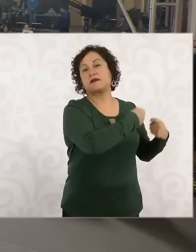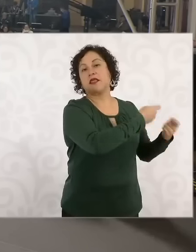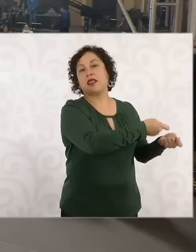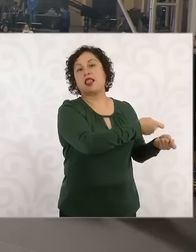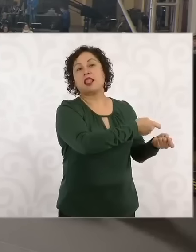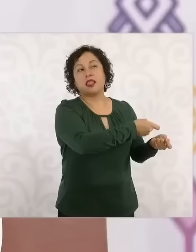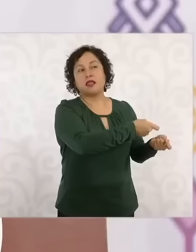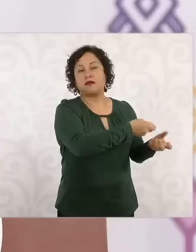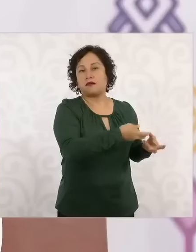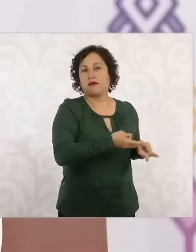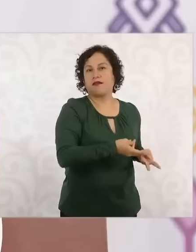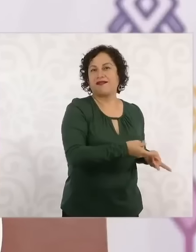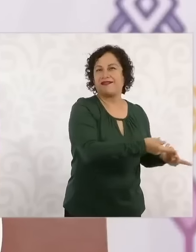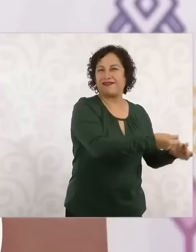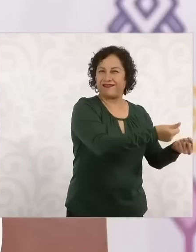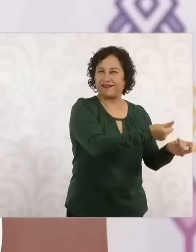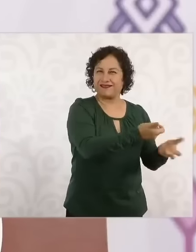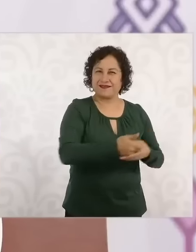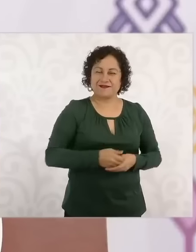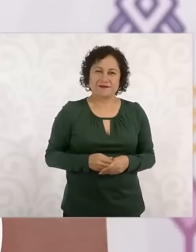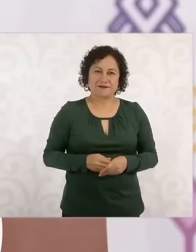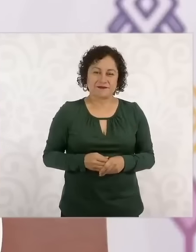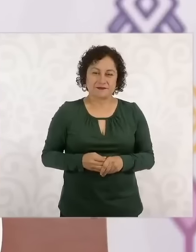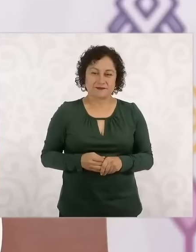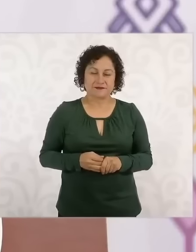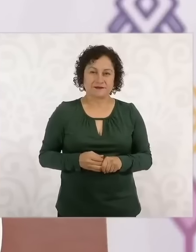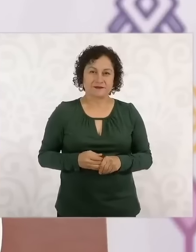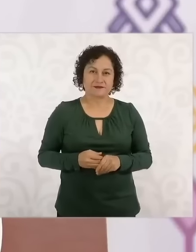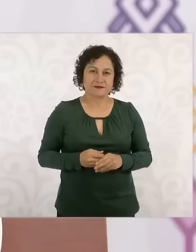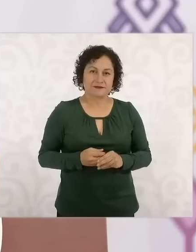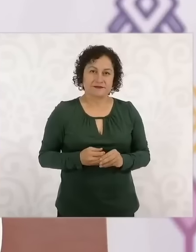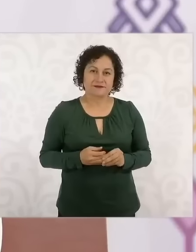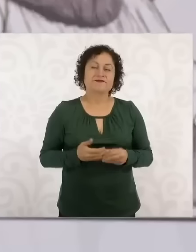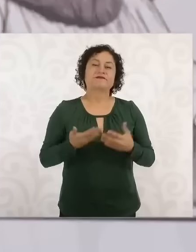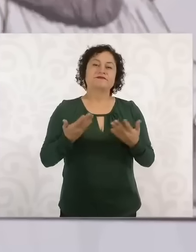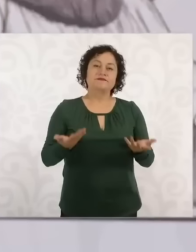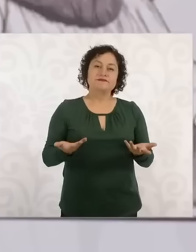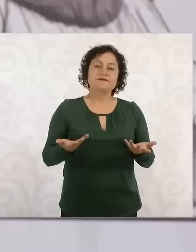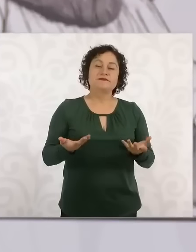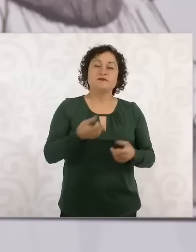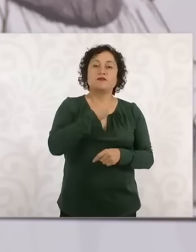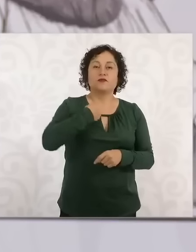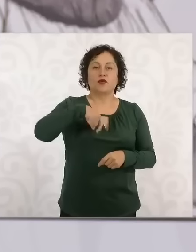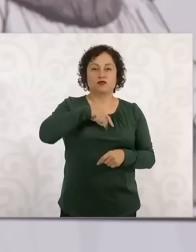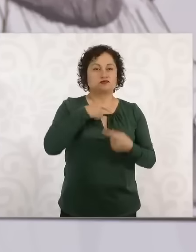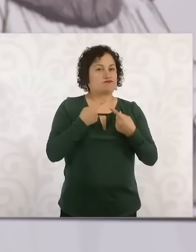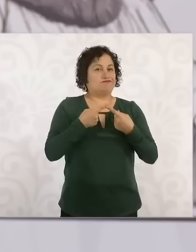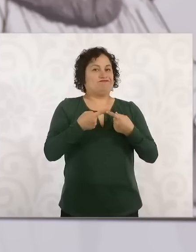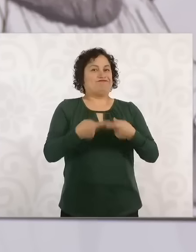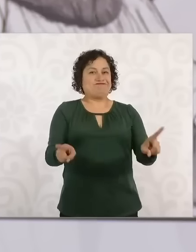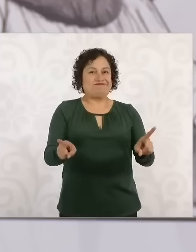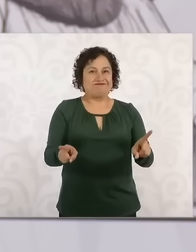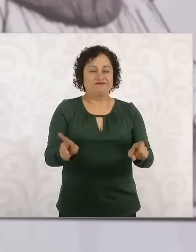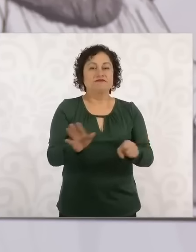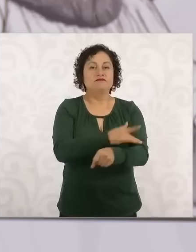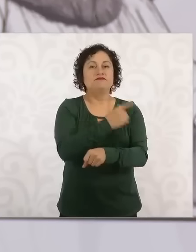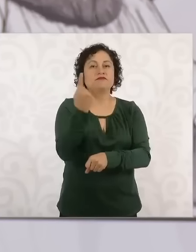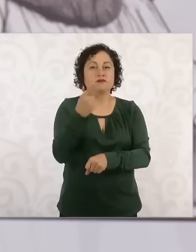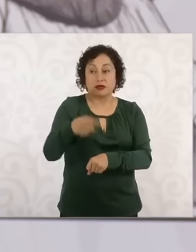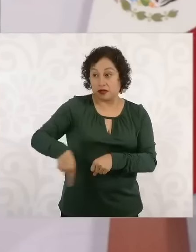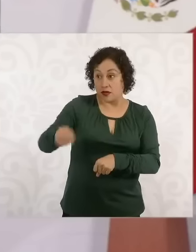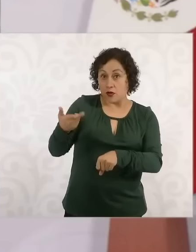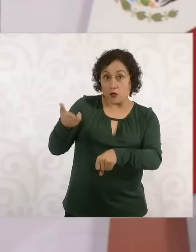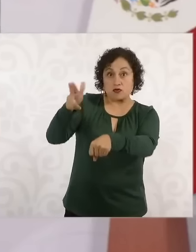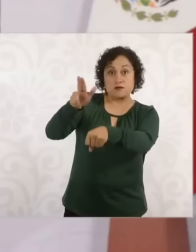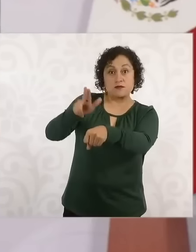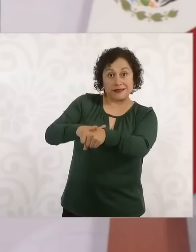pagaba al privado. Entonces, ¿qué estamos haciendo nosotros? fortalecer el sistema de salud pública